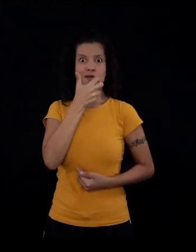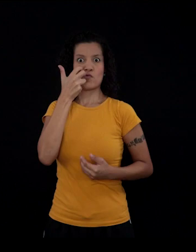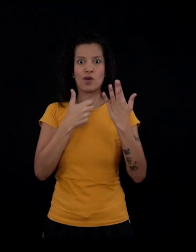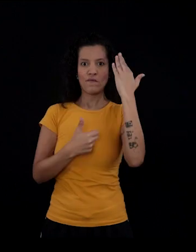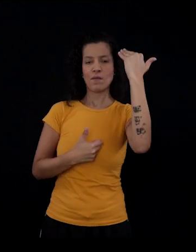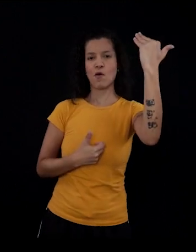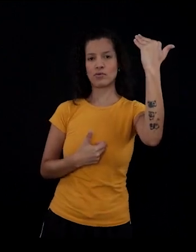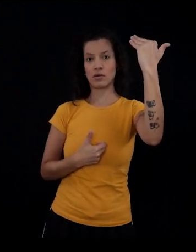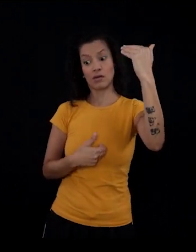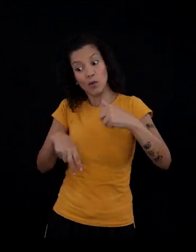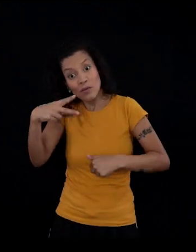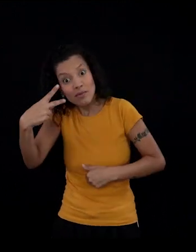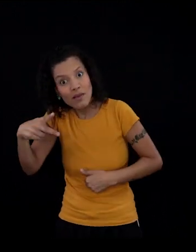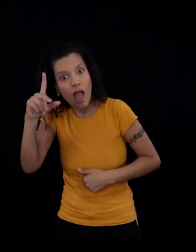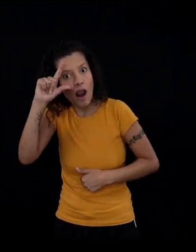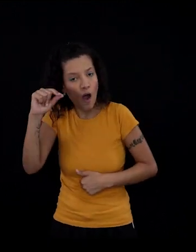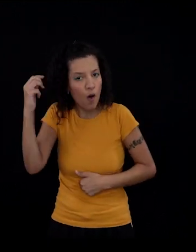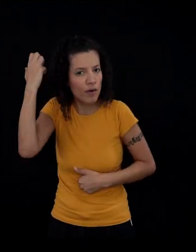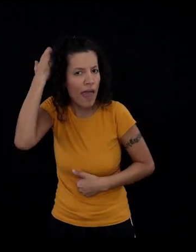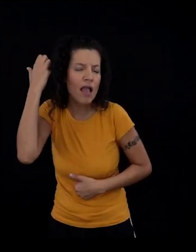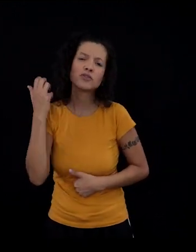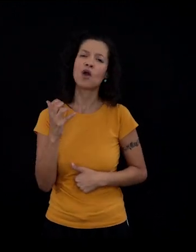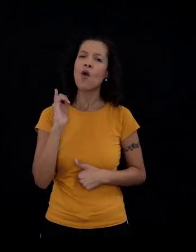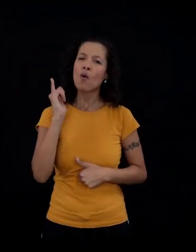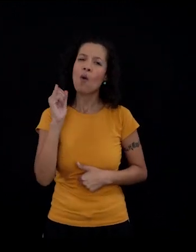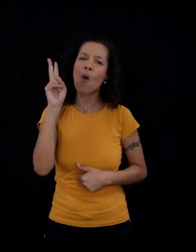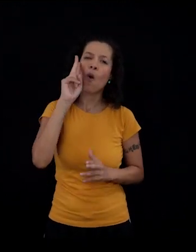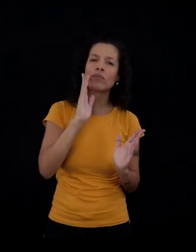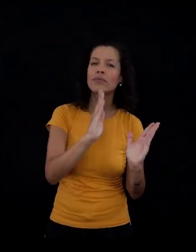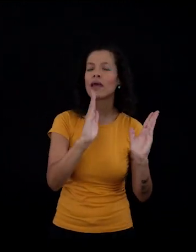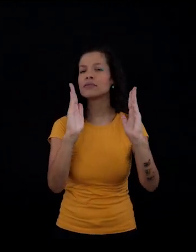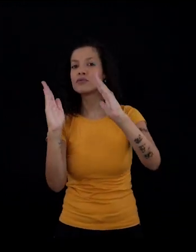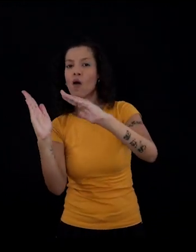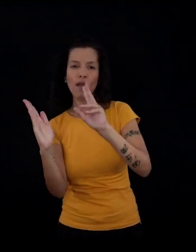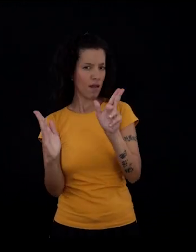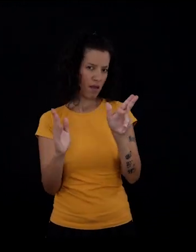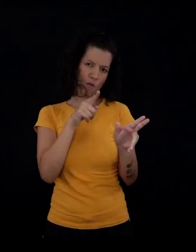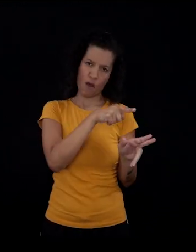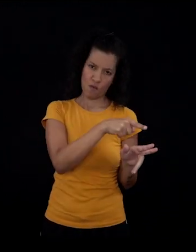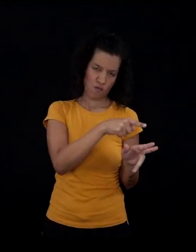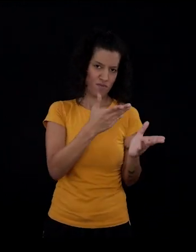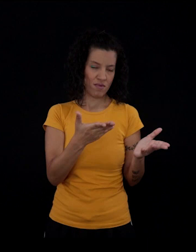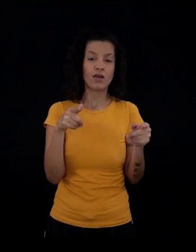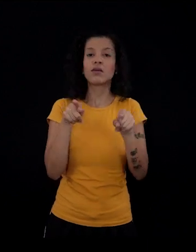Então se reparar na construção das músicas dela, contando uma história, meio como a Ângela Maria,